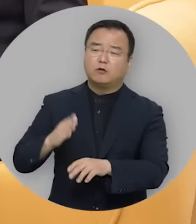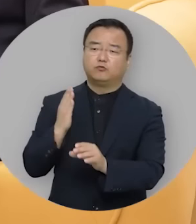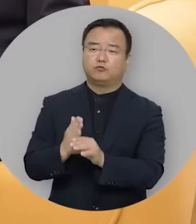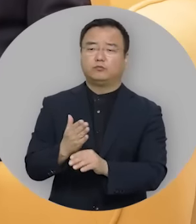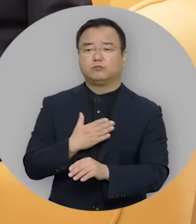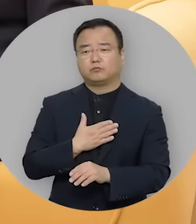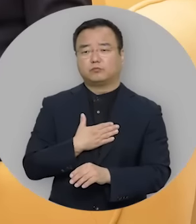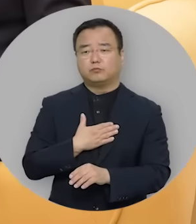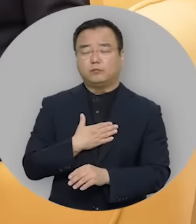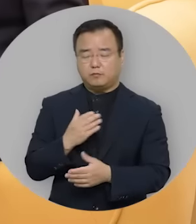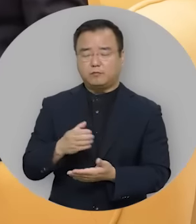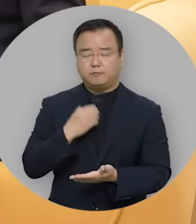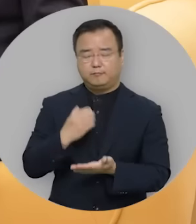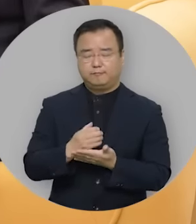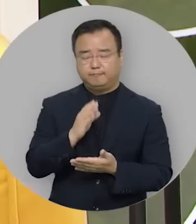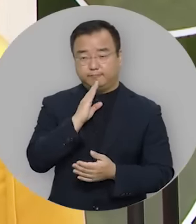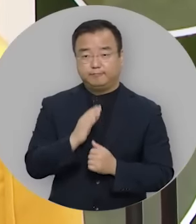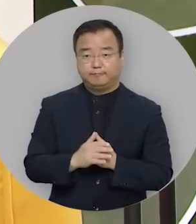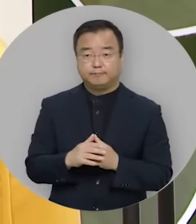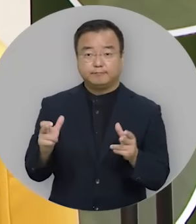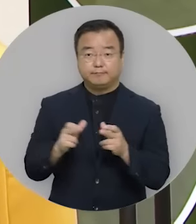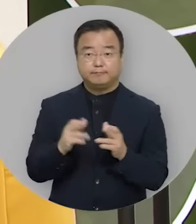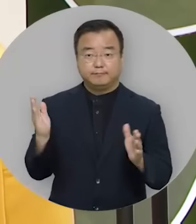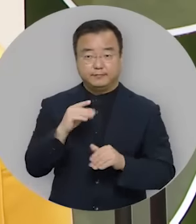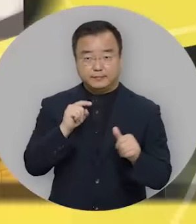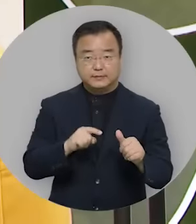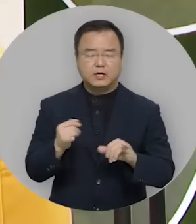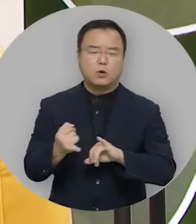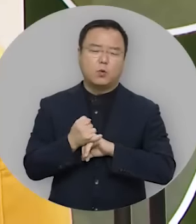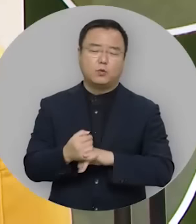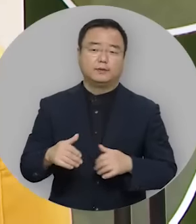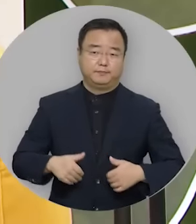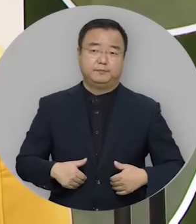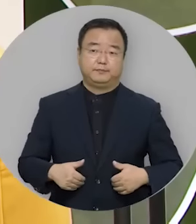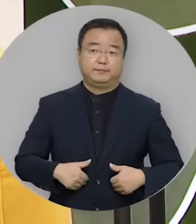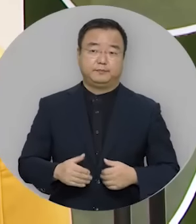저도 굉장히 감명받았는데요. 장애 학생들에게는 취업에 잘 연결해 드리는 것이